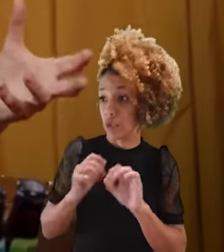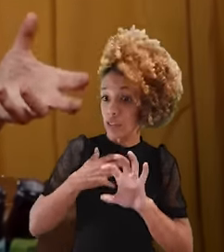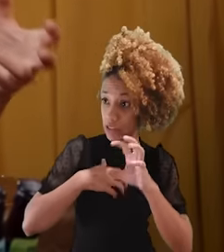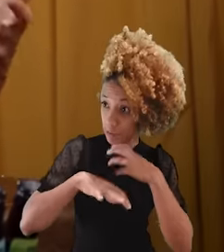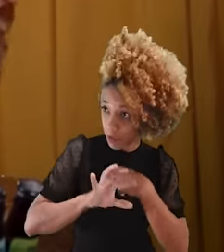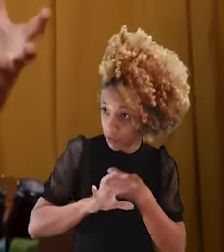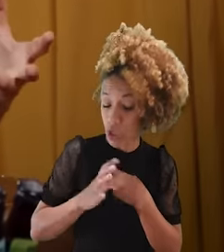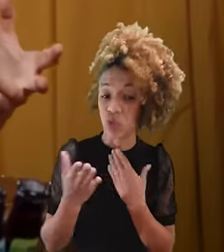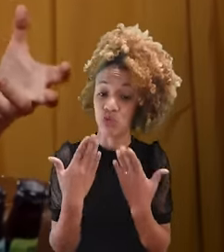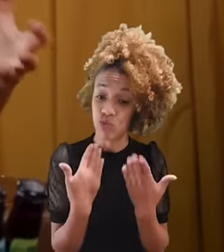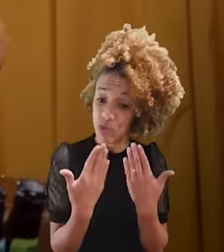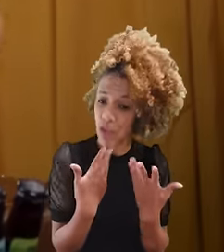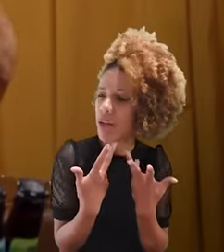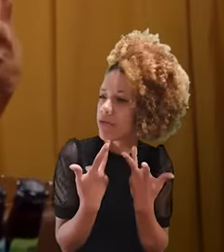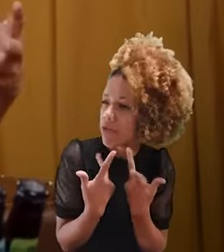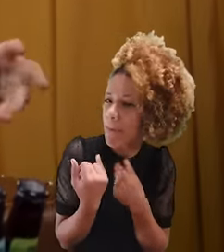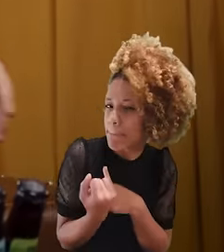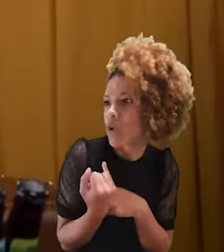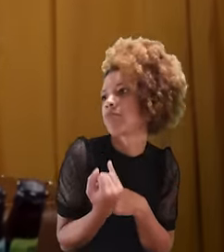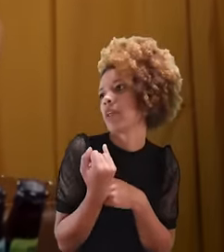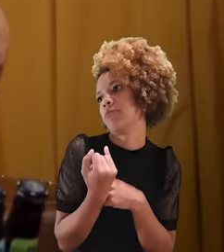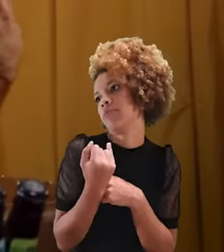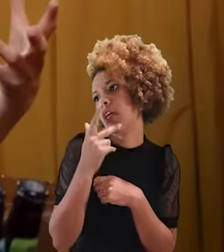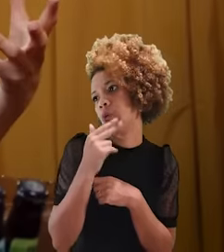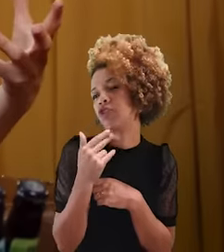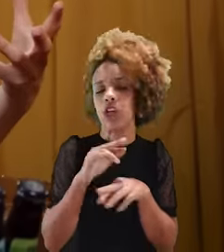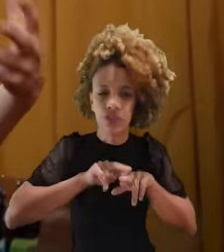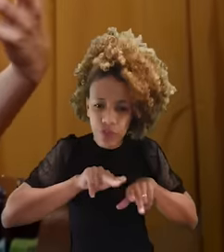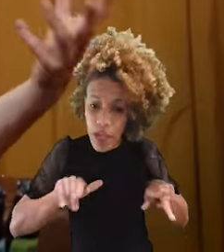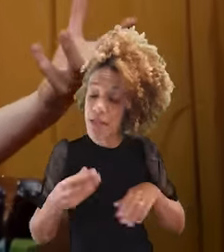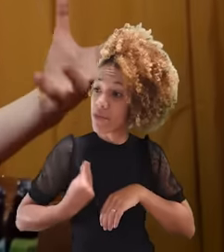gosto da coisa do Diálogo da riqueza de vida eu acho importante a diversidade vivência a gente